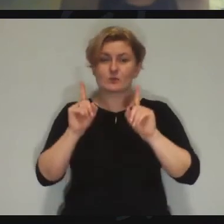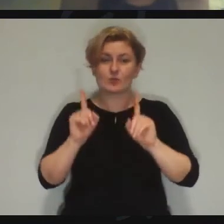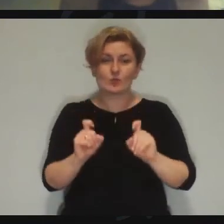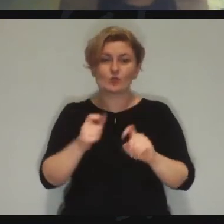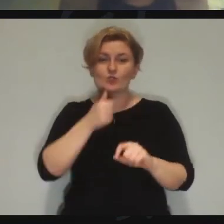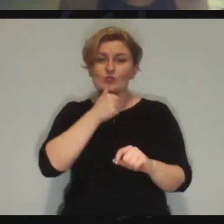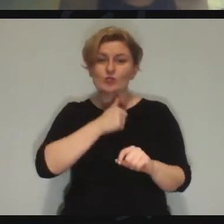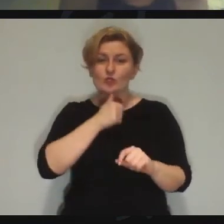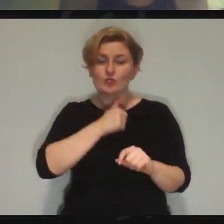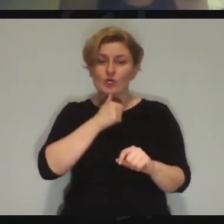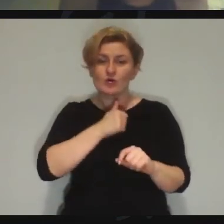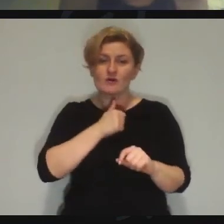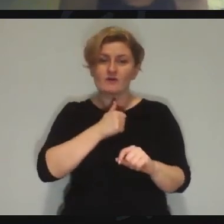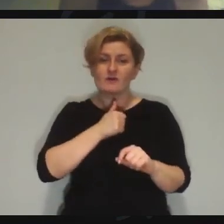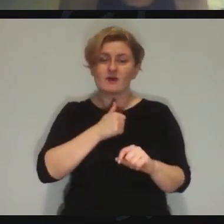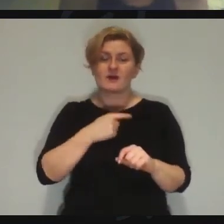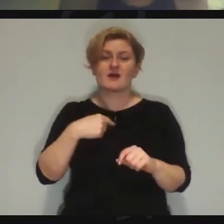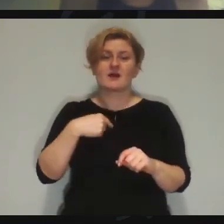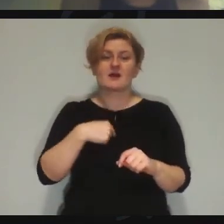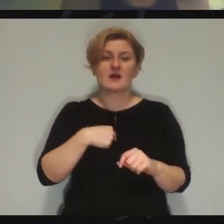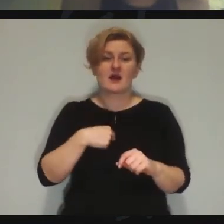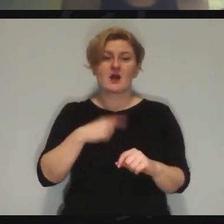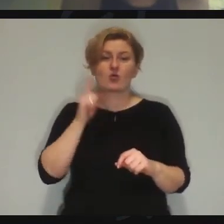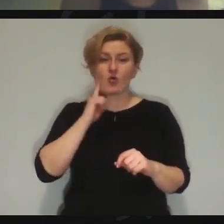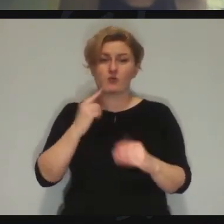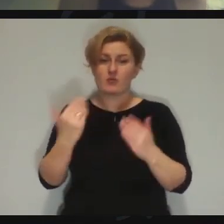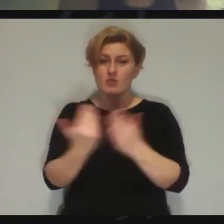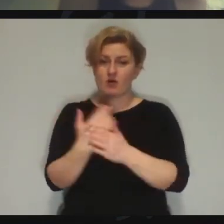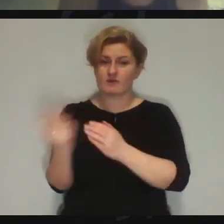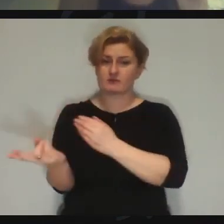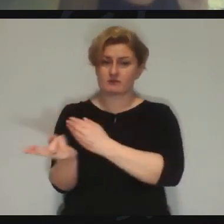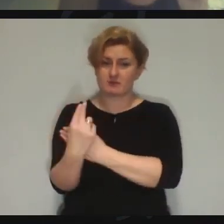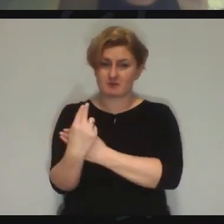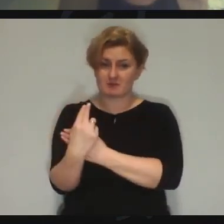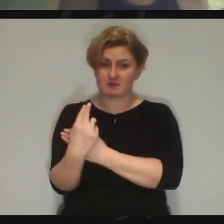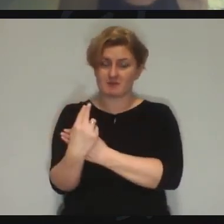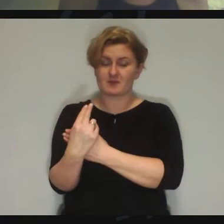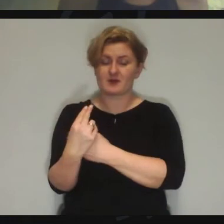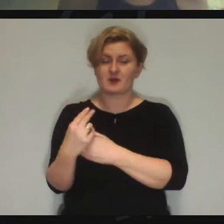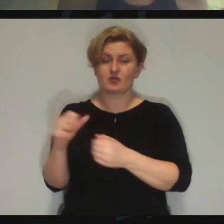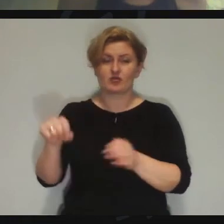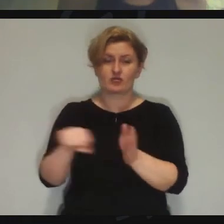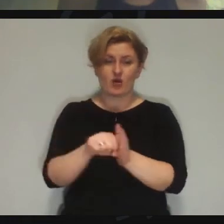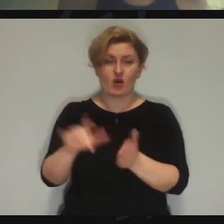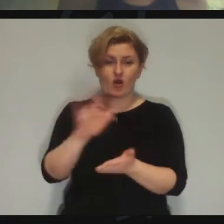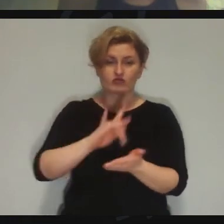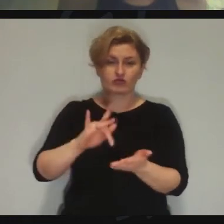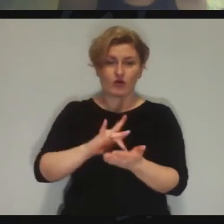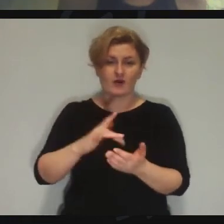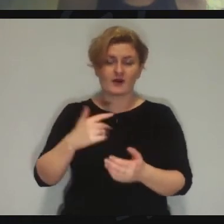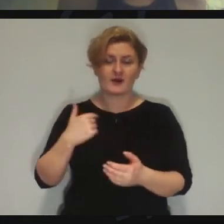Ja z kolei staram się wyczuć, jakie on ma potrzeby,